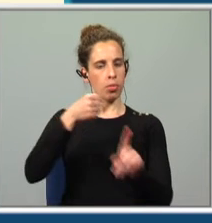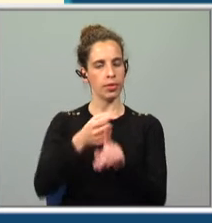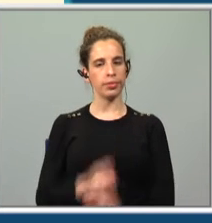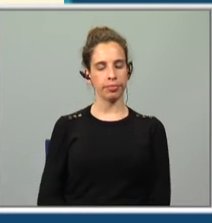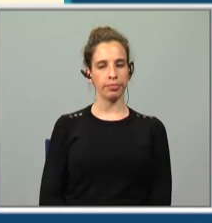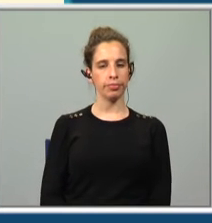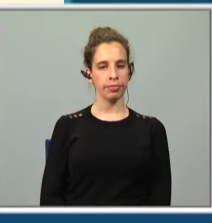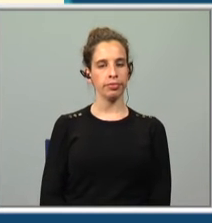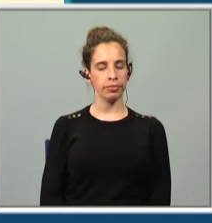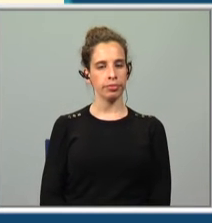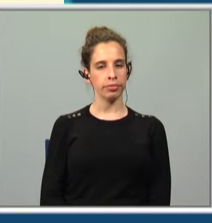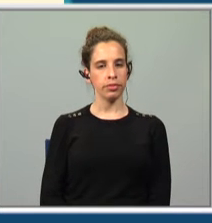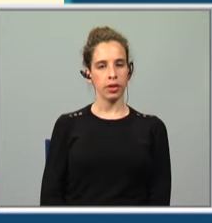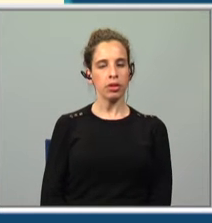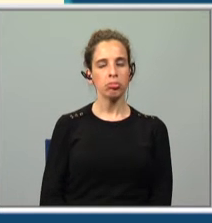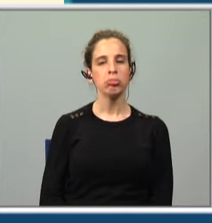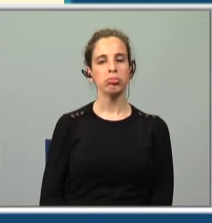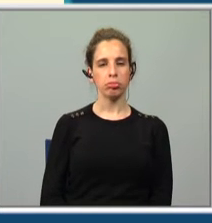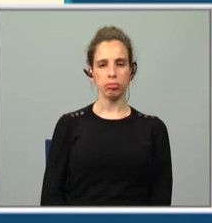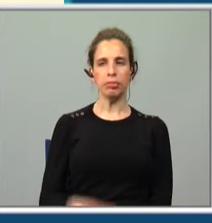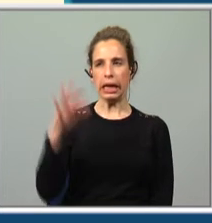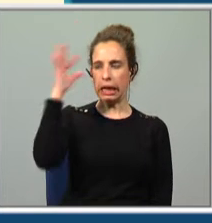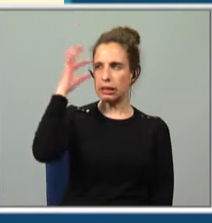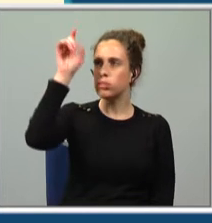em toda a tarde procurar Ou seja quando 在整個下午都在尋找那是什麼時候